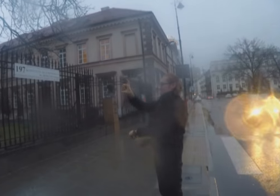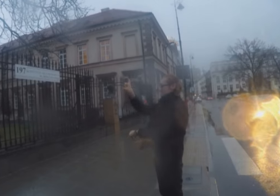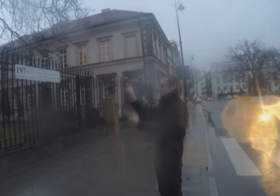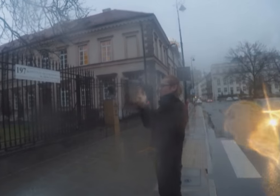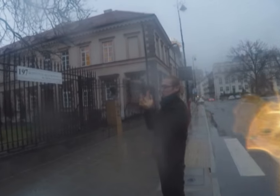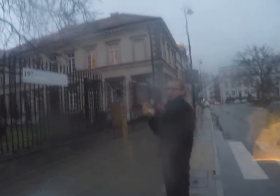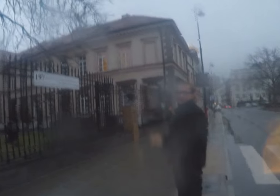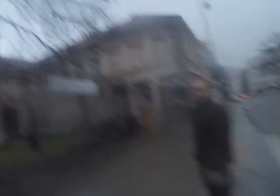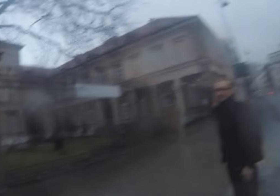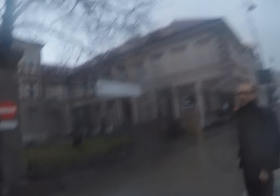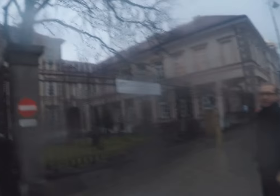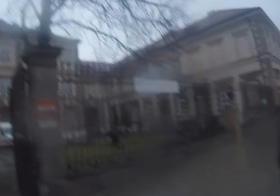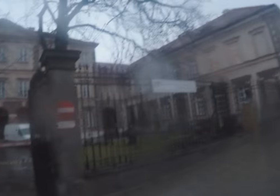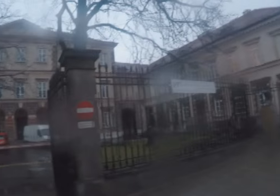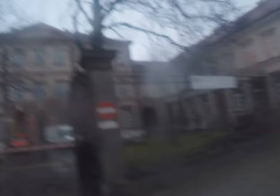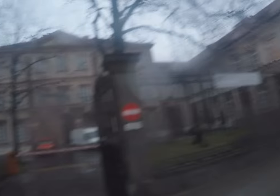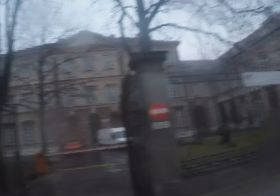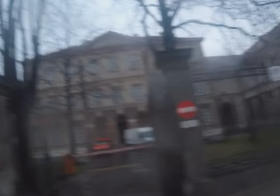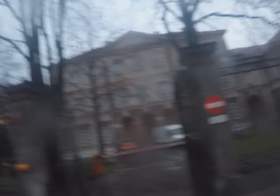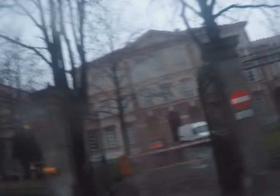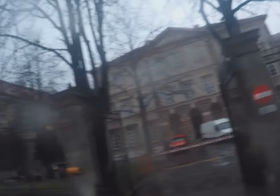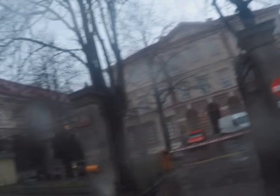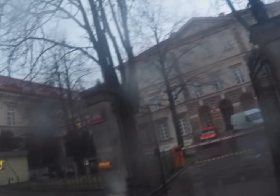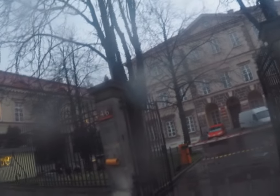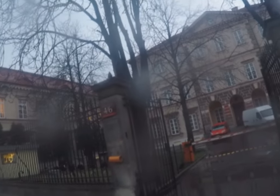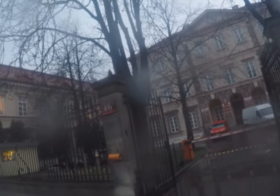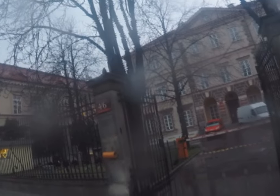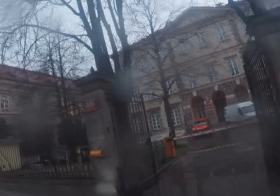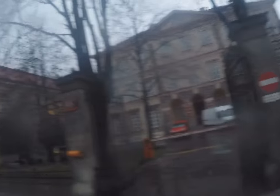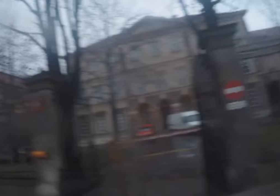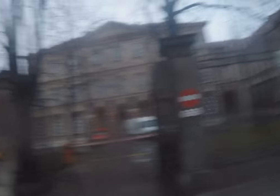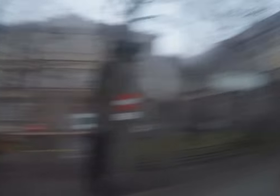Das in der Mitte ist die Schule.